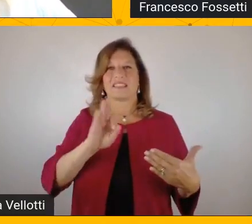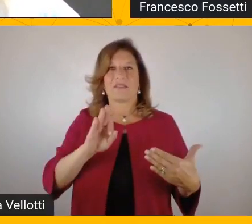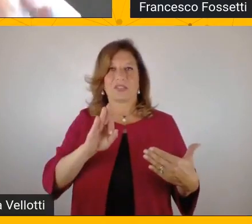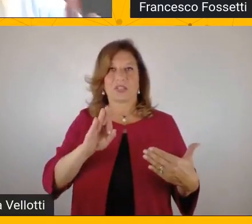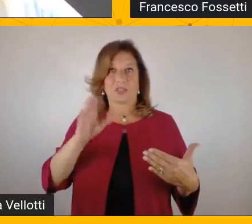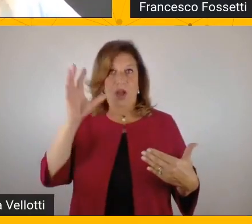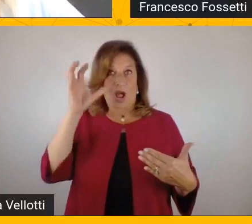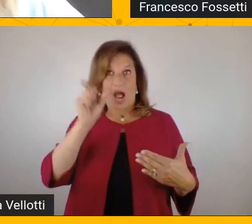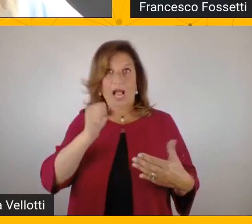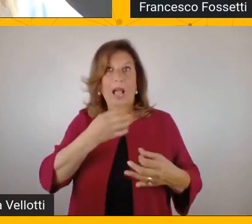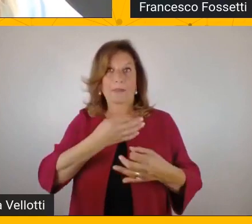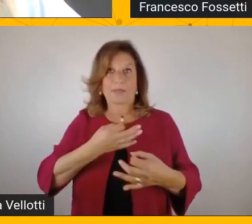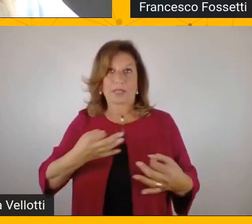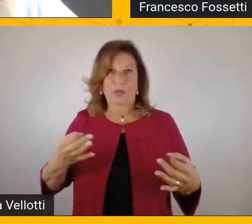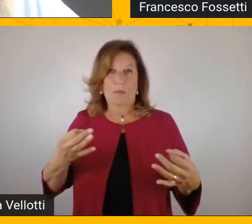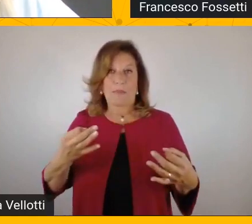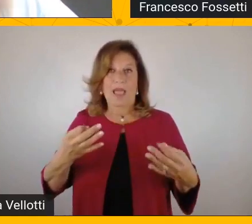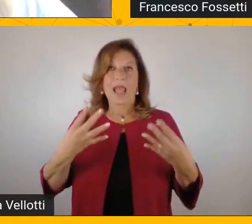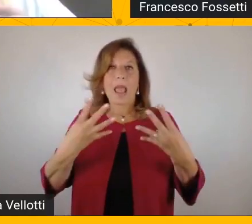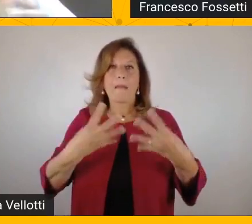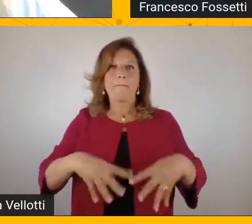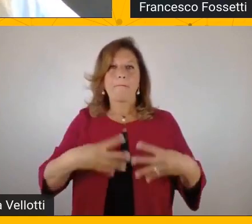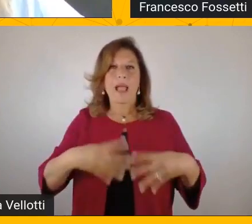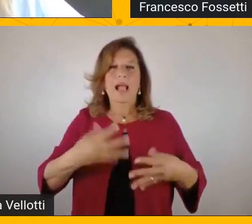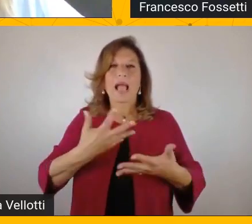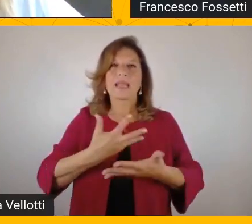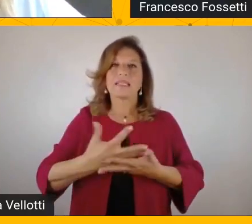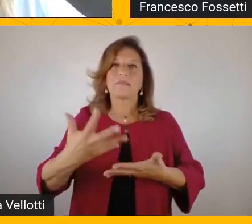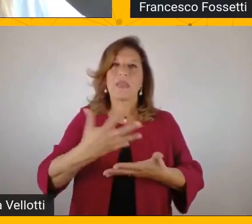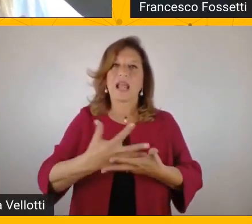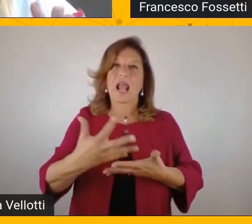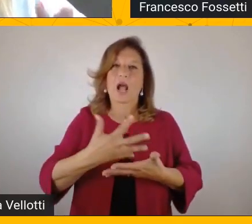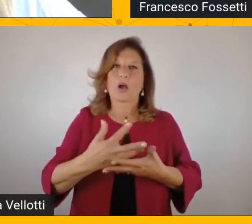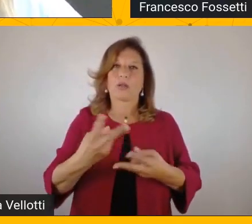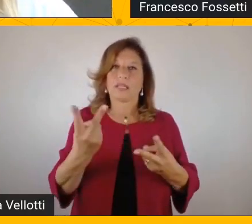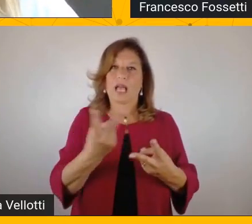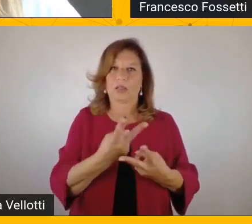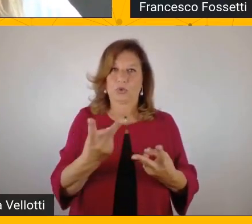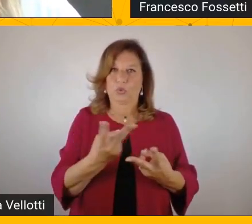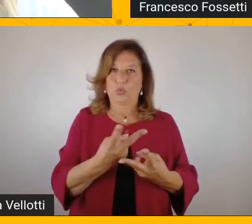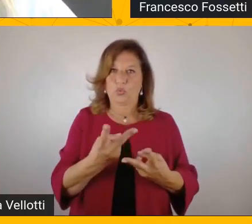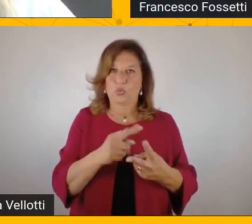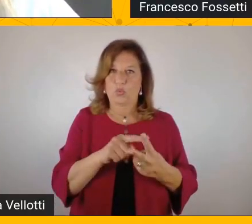Quindi se ho ben capito eh i meccanismi che tu hai